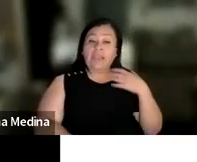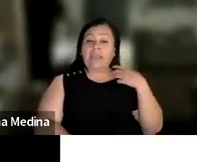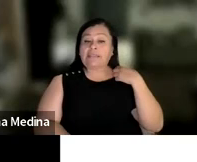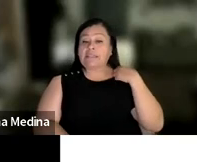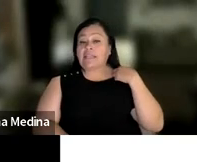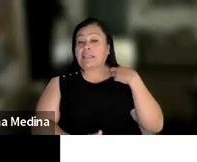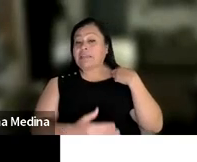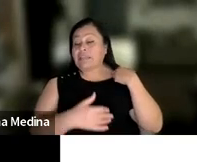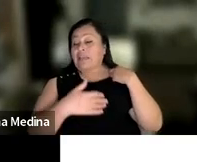inclinada la cabeza en una en de una al ángulo, se sienta más cerca del profesor o del pizarrón, o se sienta atrás en el salón.